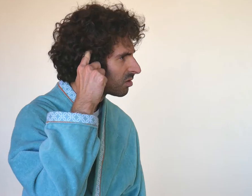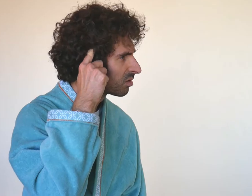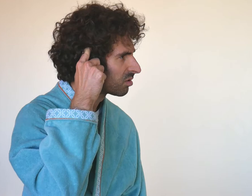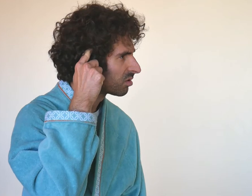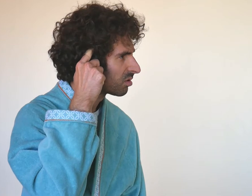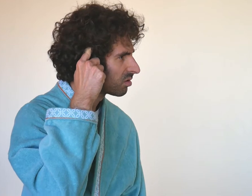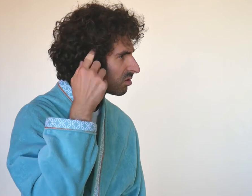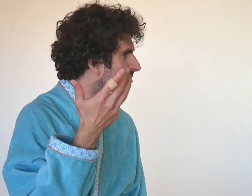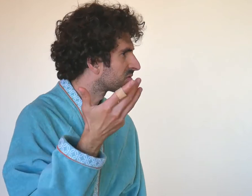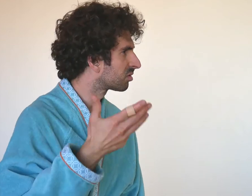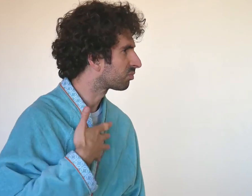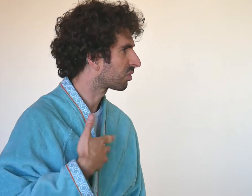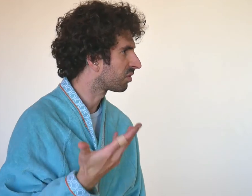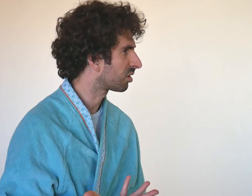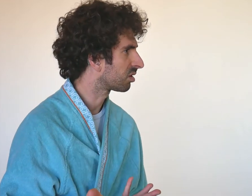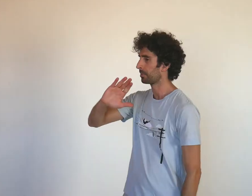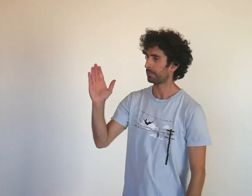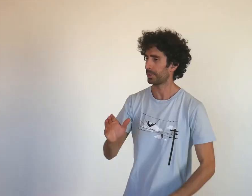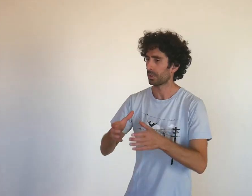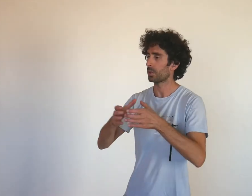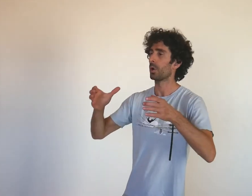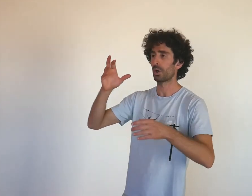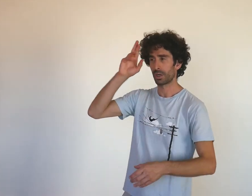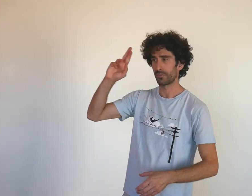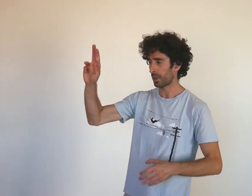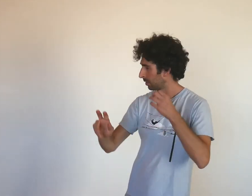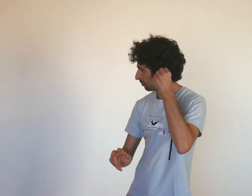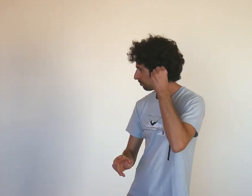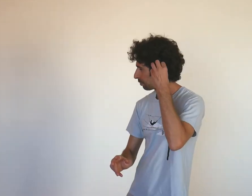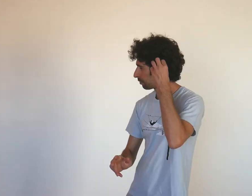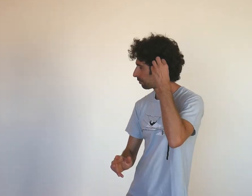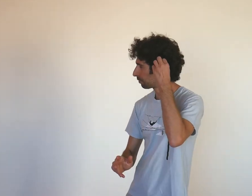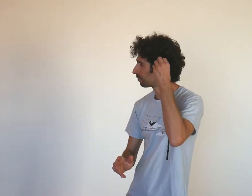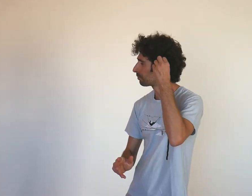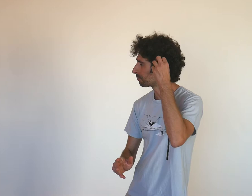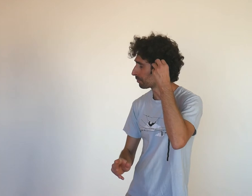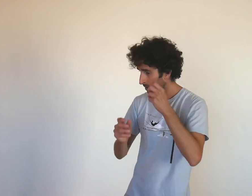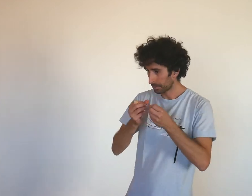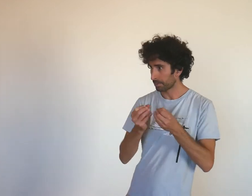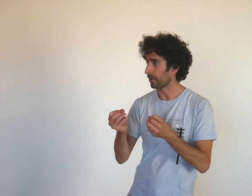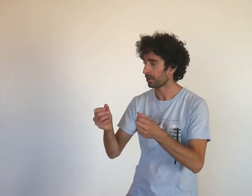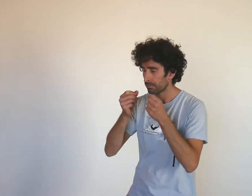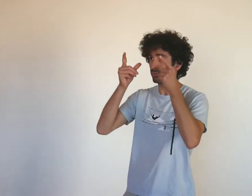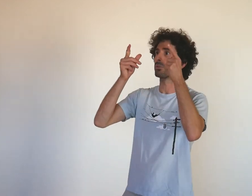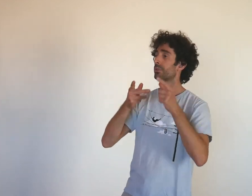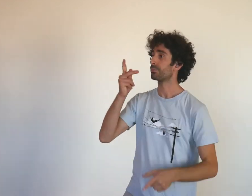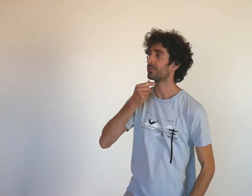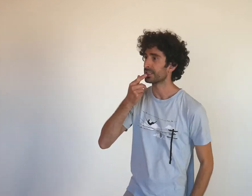Cette zone sert à quoi ? Chez les grands rêveurs, cette zone est plus active. Ce qui provoque un réveil plus facile